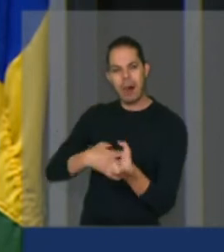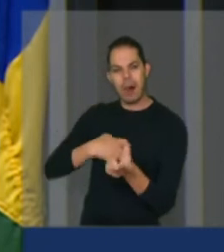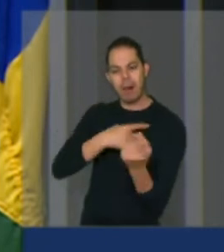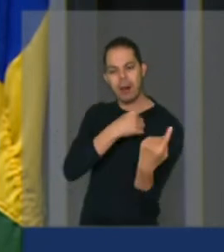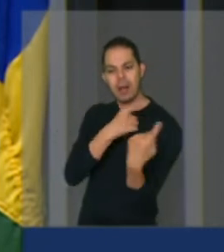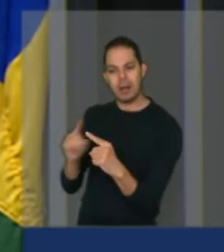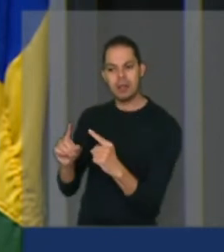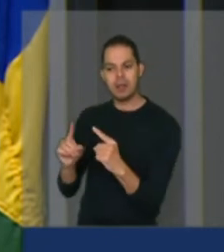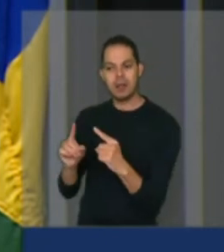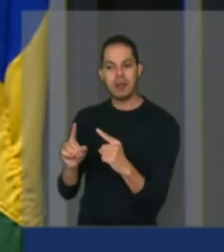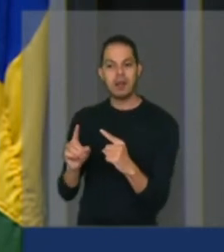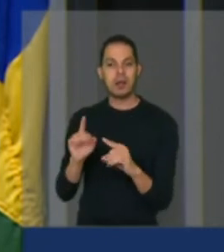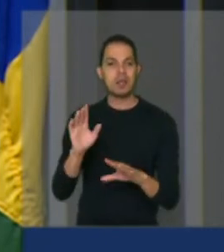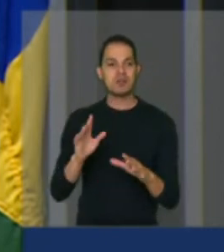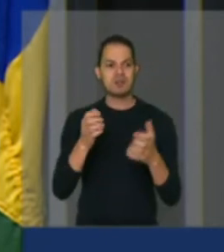VEZES INEXPLICÁVEIS. É PRECISO COMPREENDER... QUE...